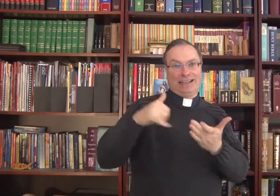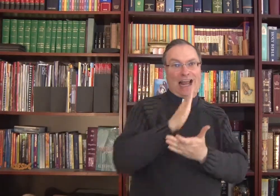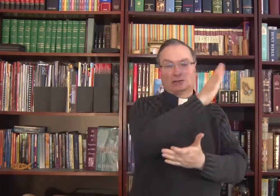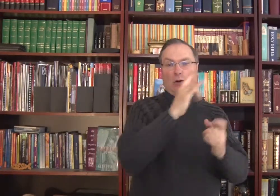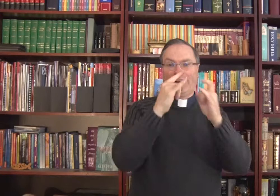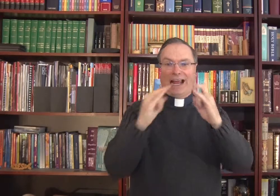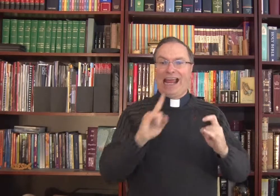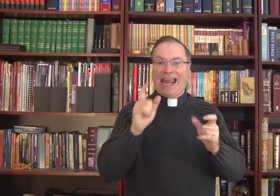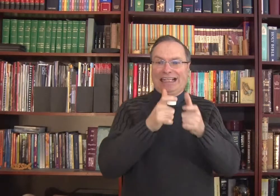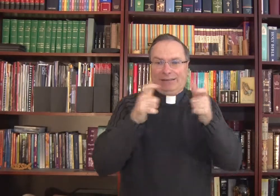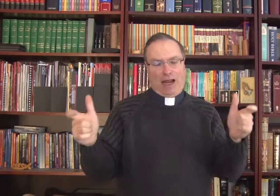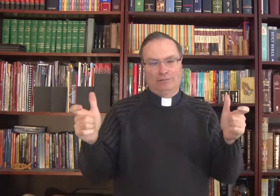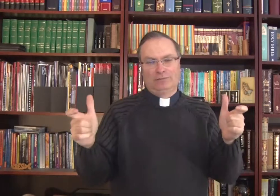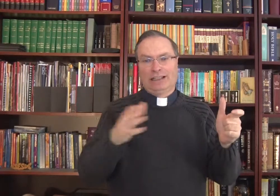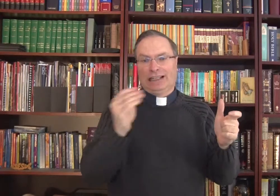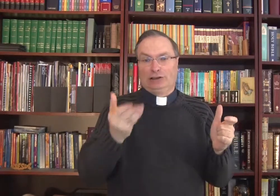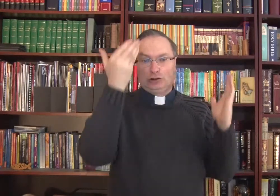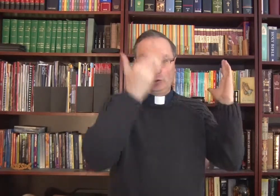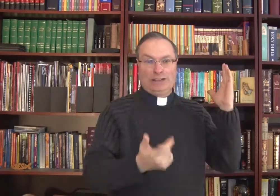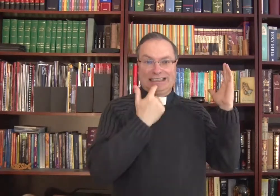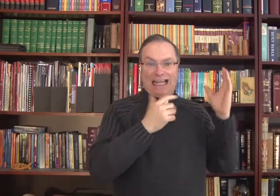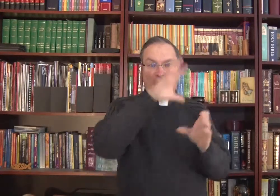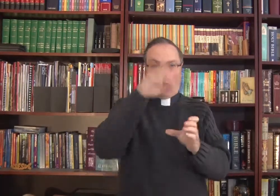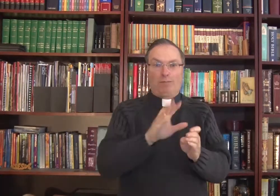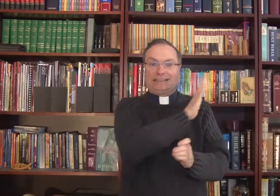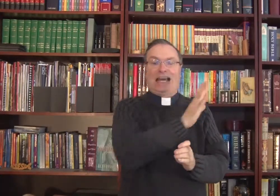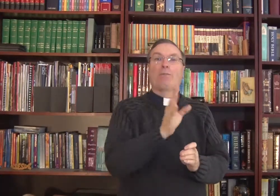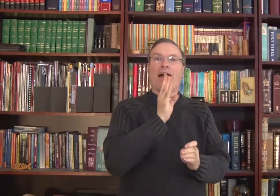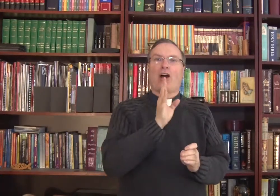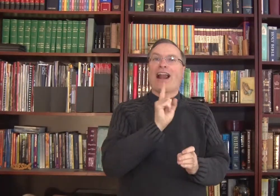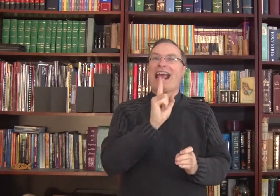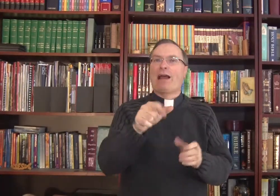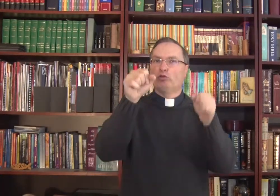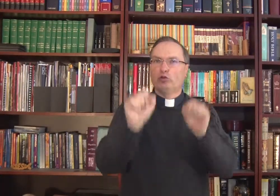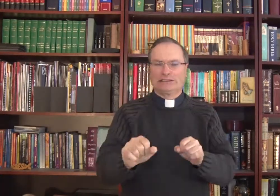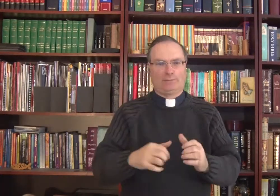car son camp est immense, et celui qui accomplit sa parole est puissant.